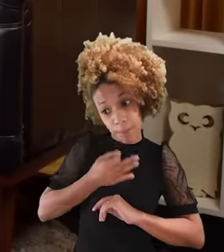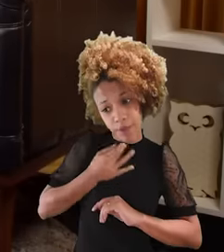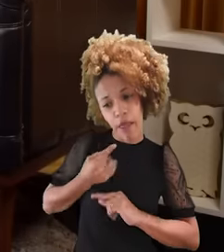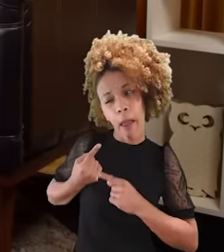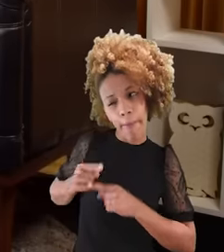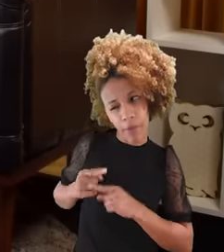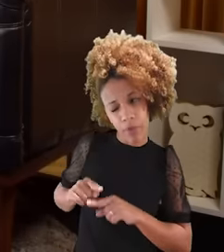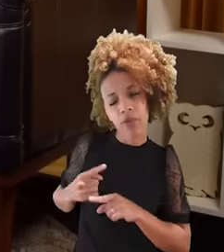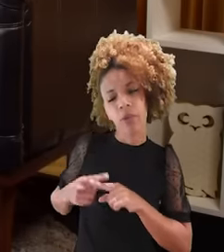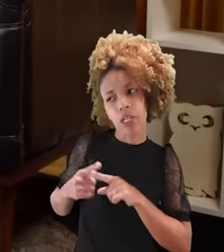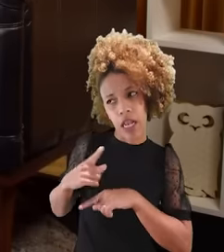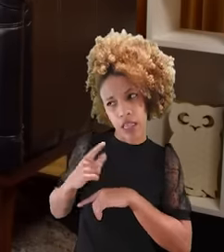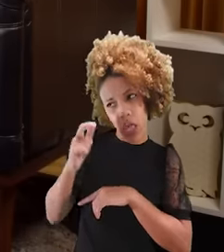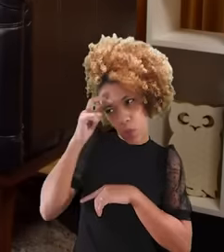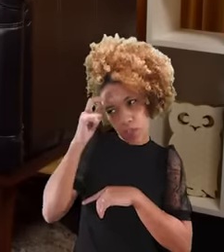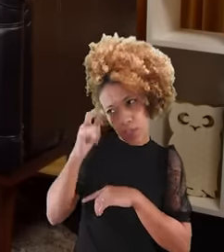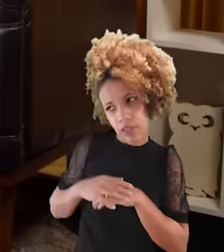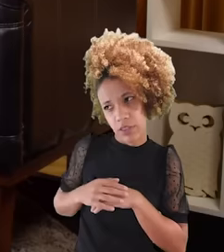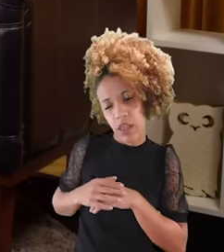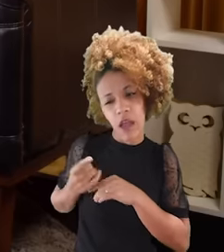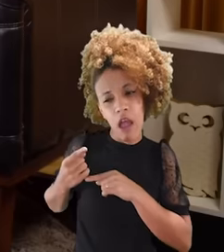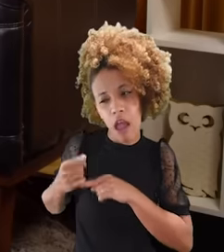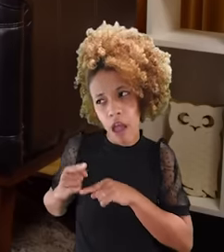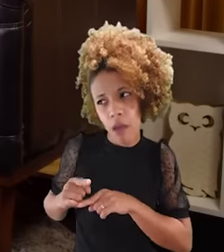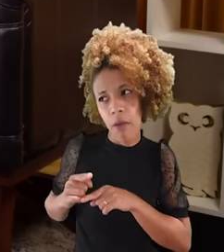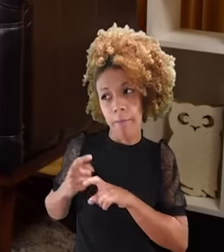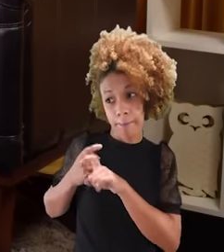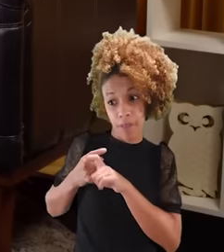porque ele tem consciência ele visitou o museu do holocausto ele tem anos e anos e anos de